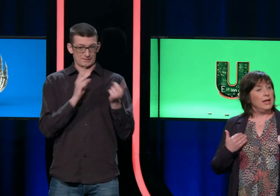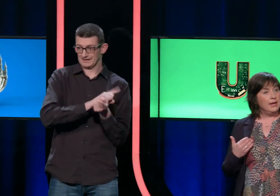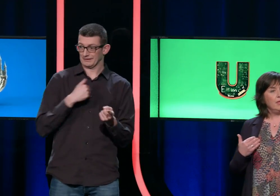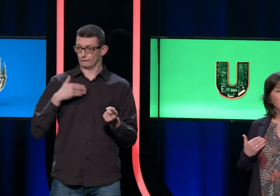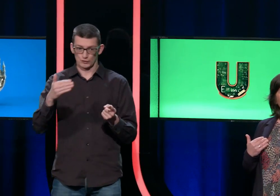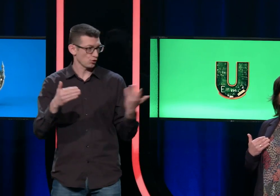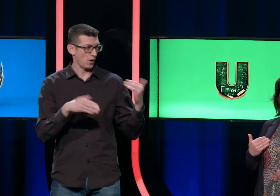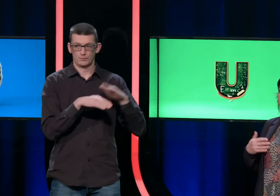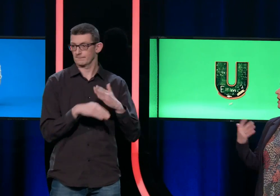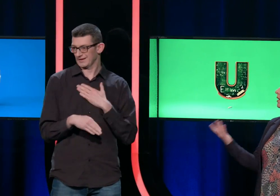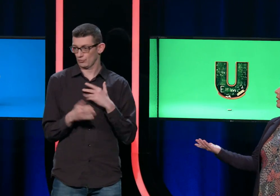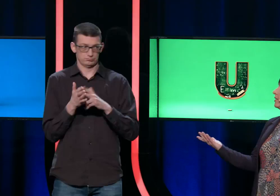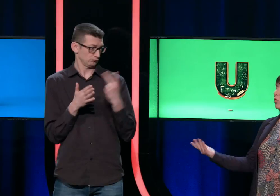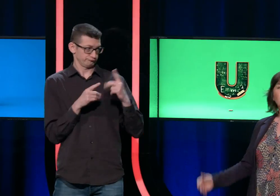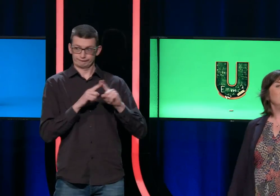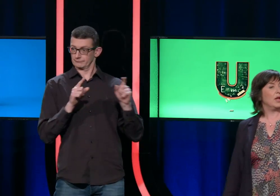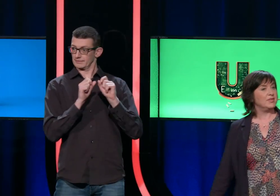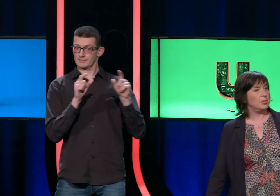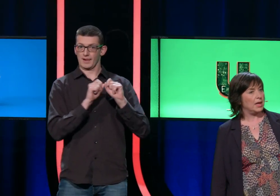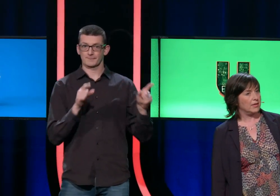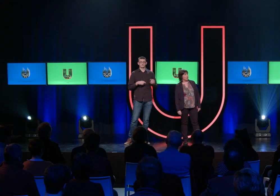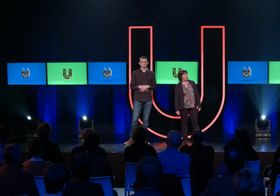ik in het Nederlands en Kristof in Vlaamse Gebarentaal.